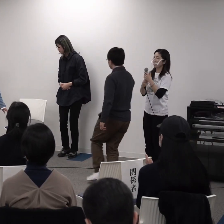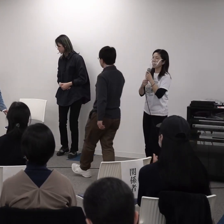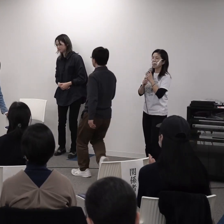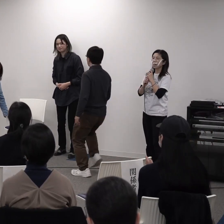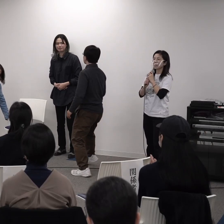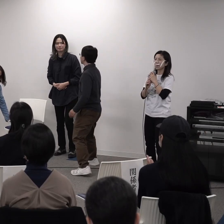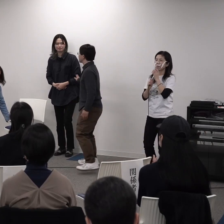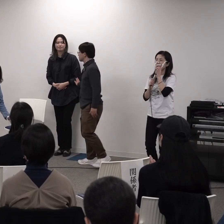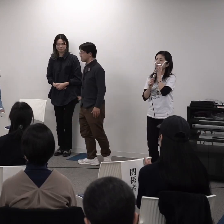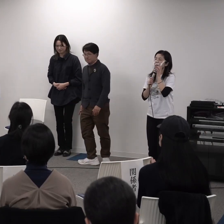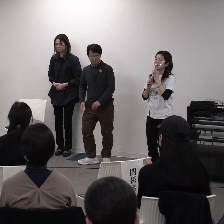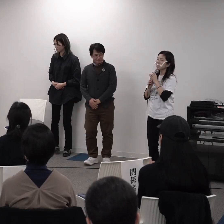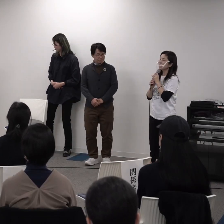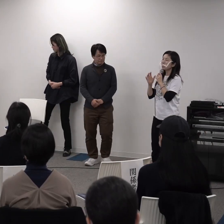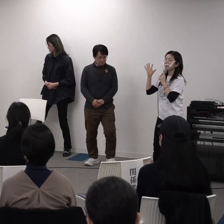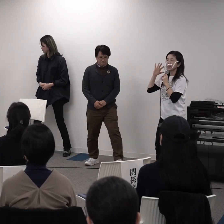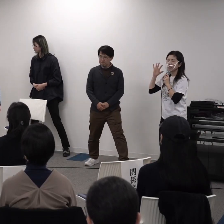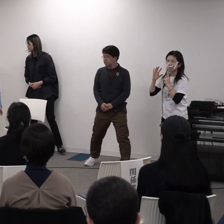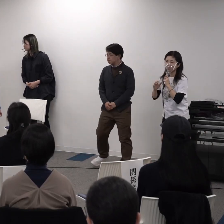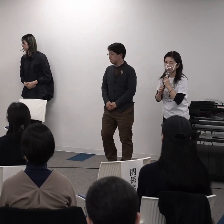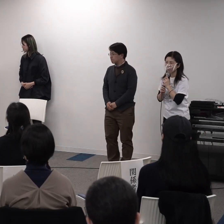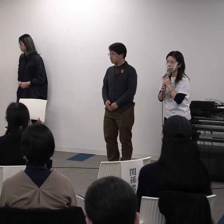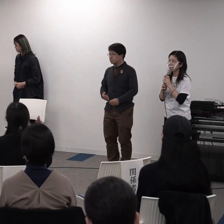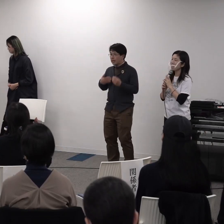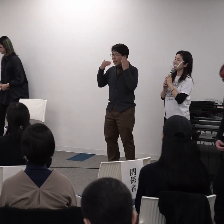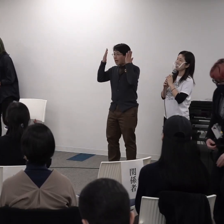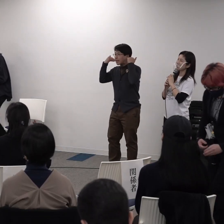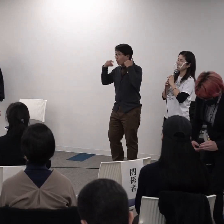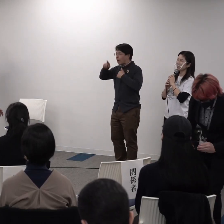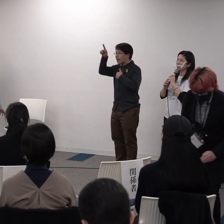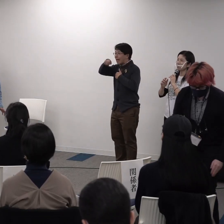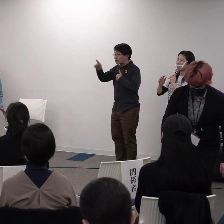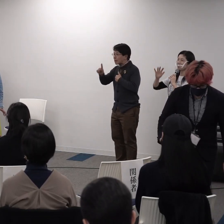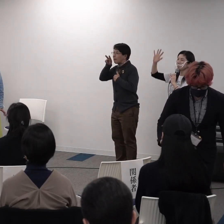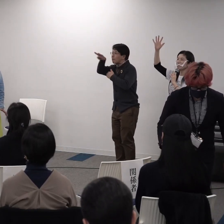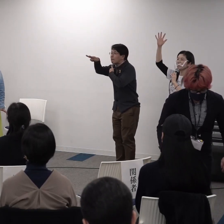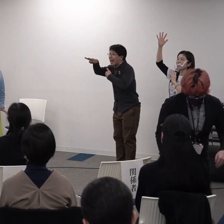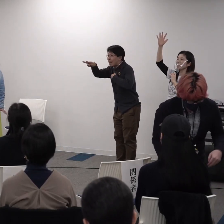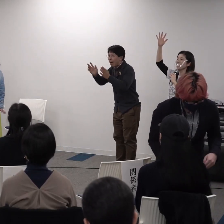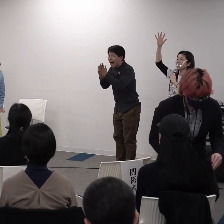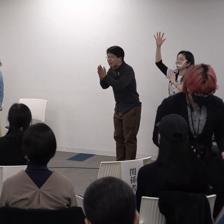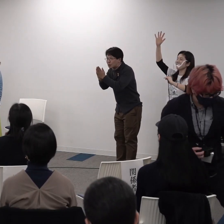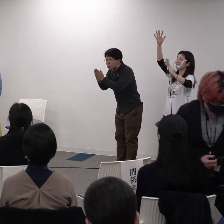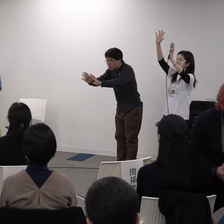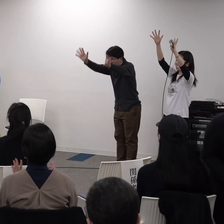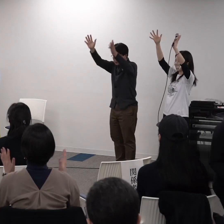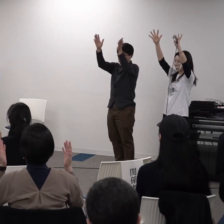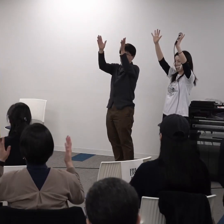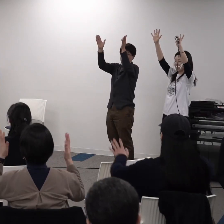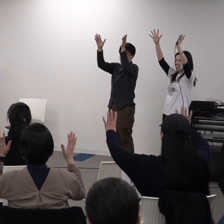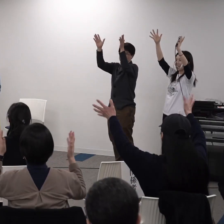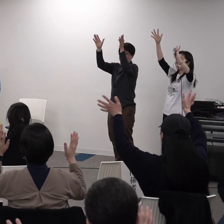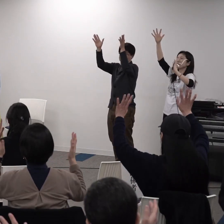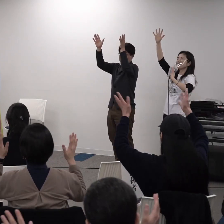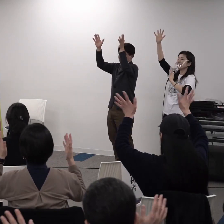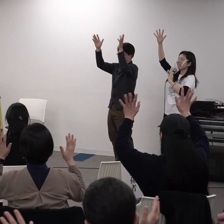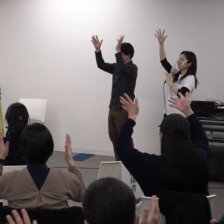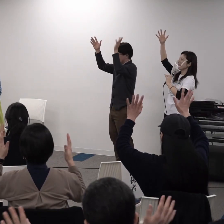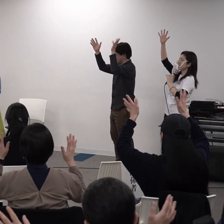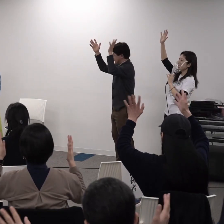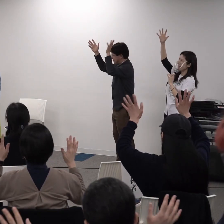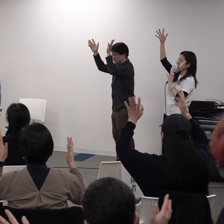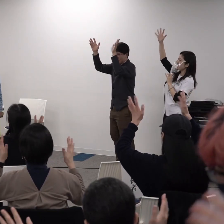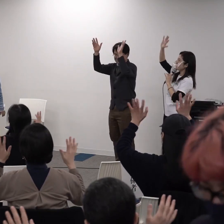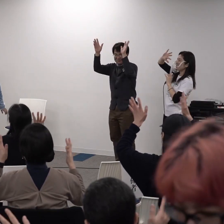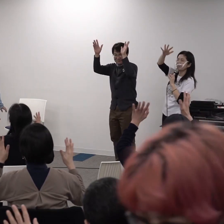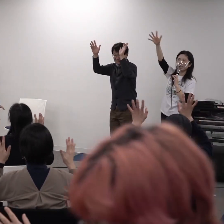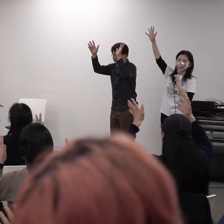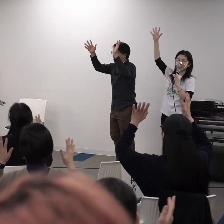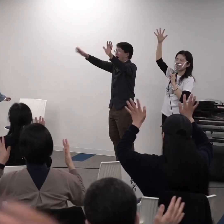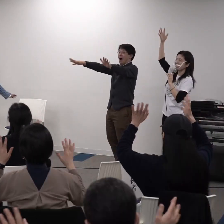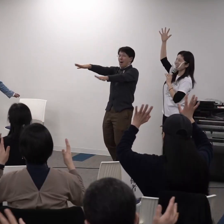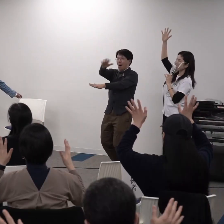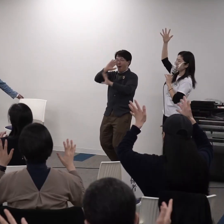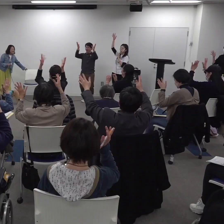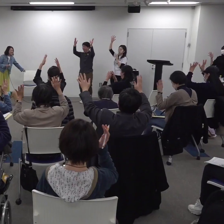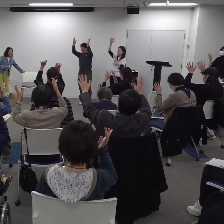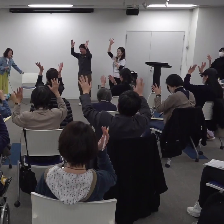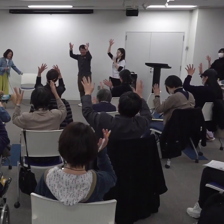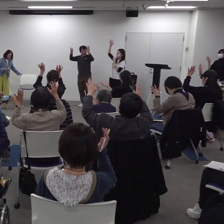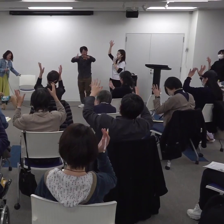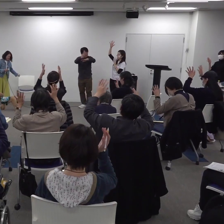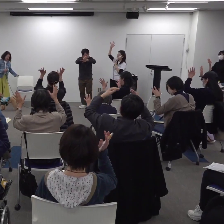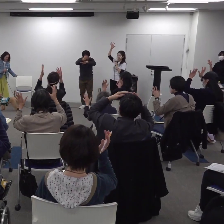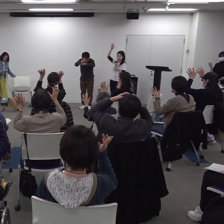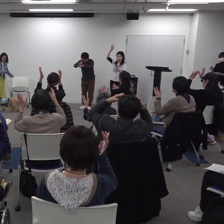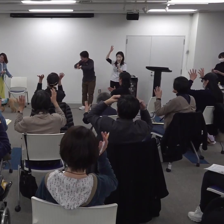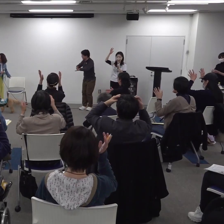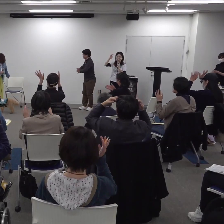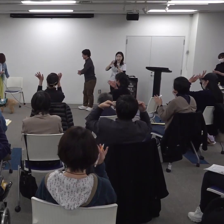橋爪）では聞こえない人に見える拍手 をしましょう 両手でひらひらキラキラです 満場の拍手です ありがとうございます